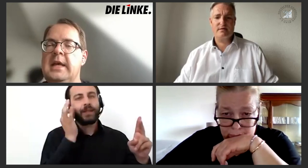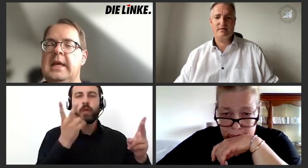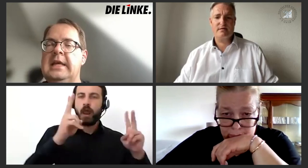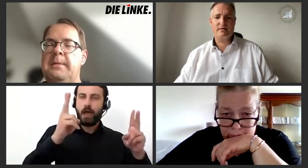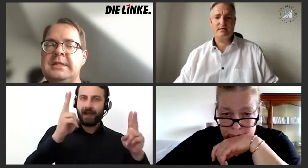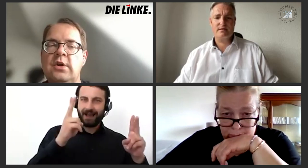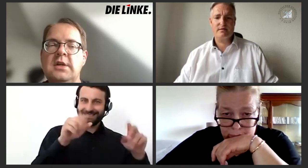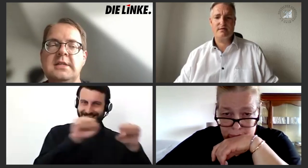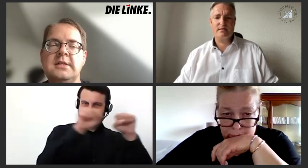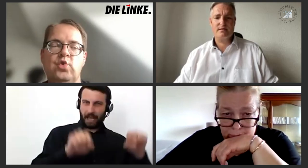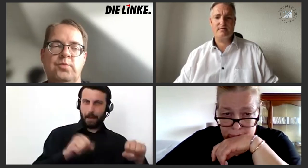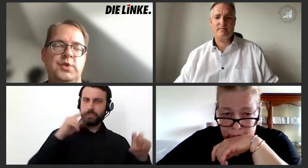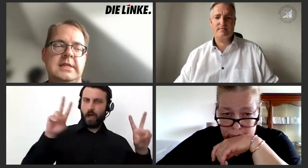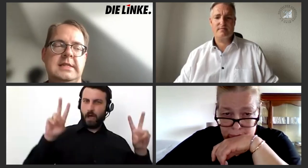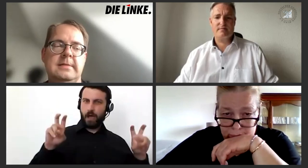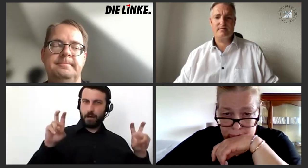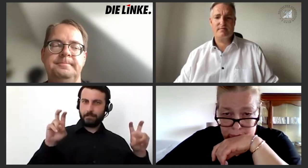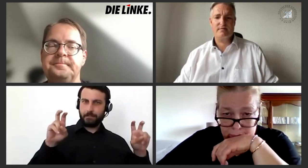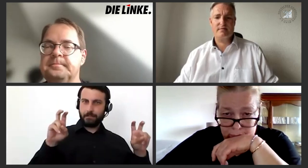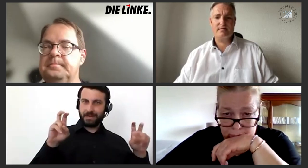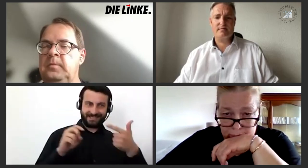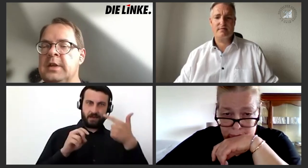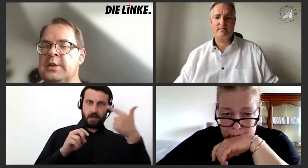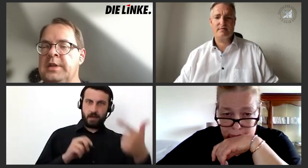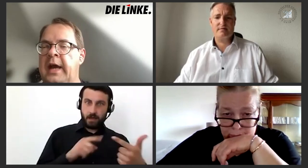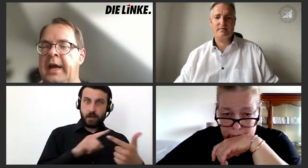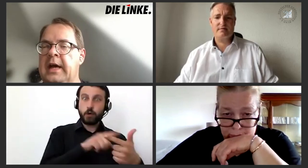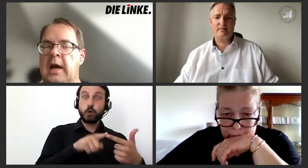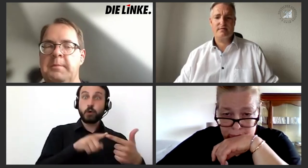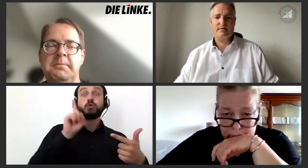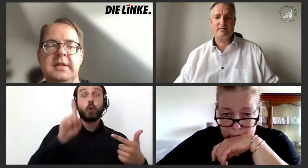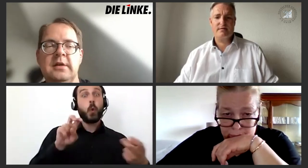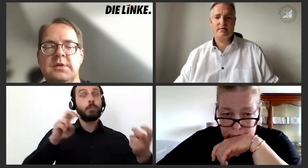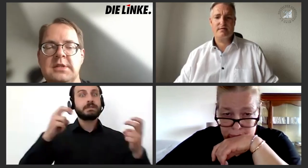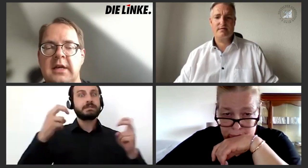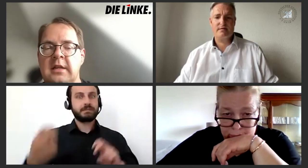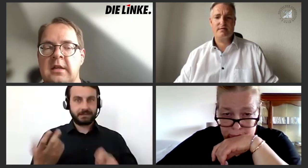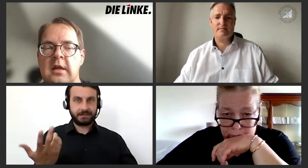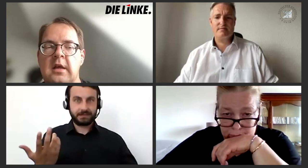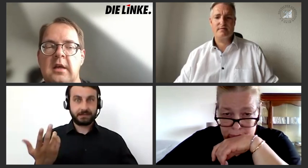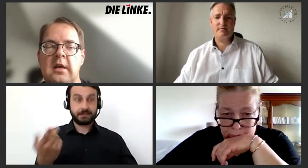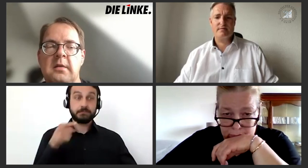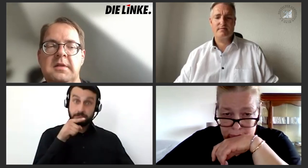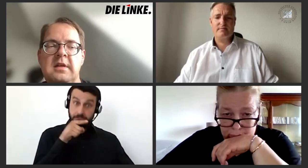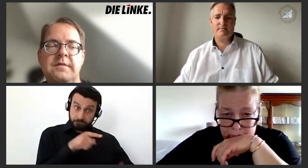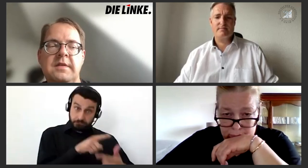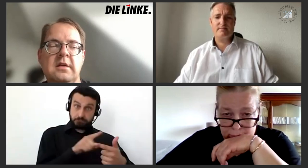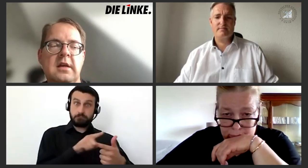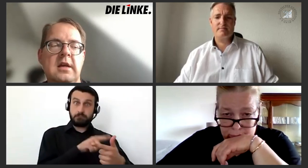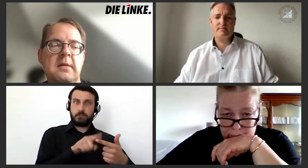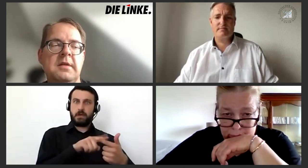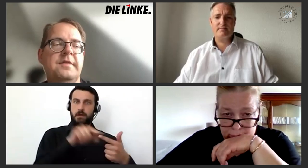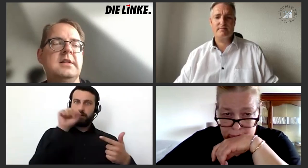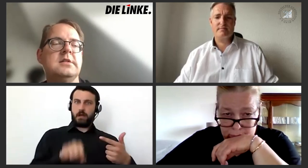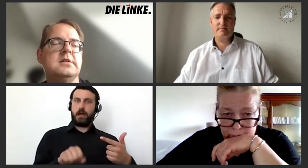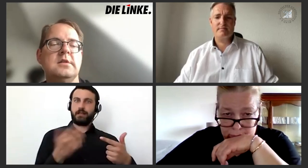Lehrersystem geben sollte, das auch umzusetzen könnte eine Rahmenbedingungen sein, mit der wir